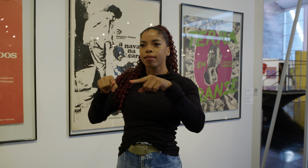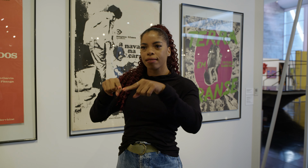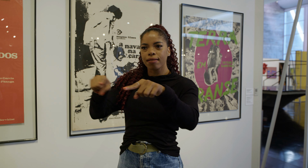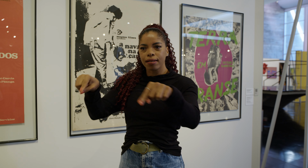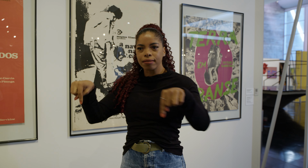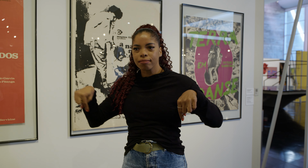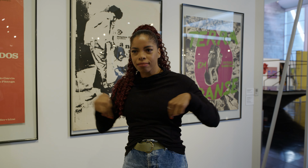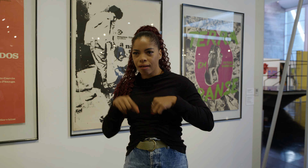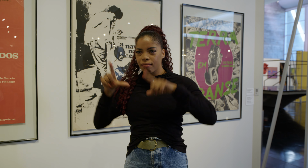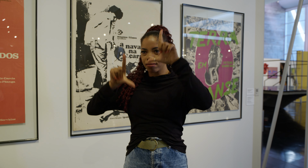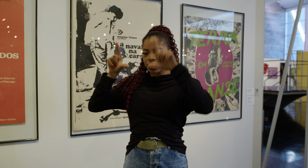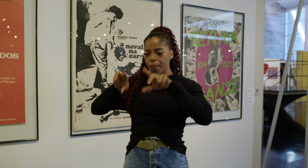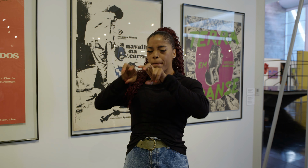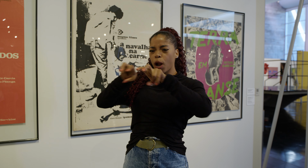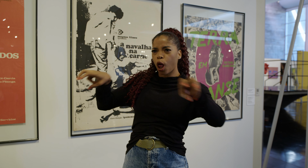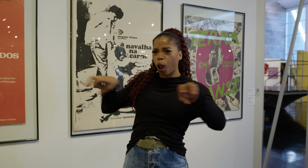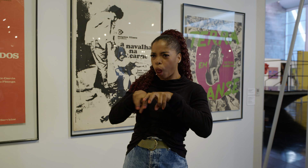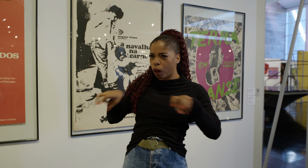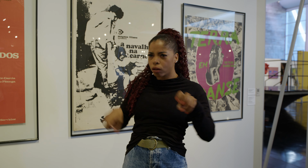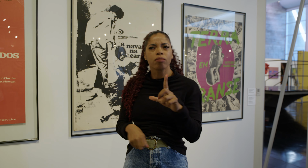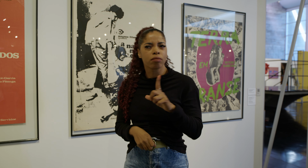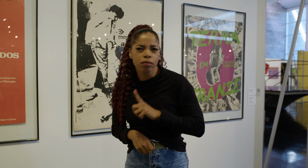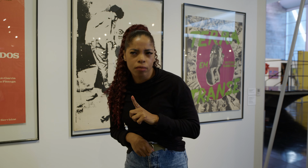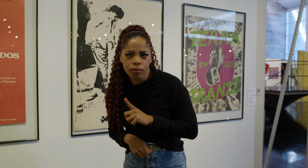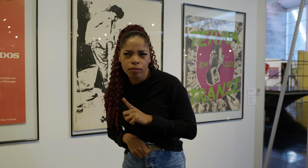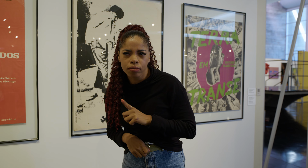E tem também a sala de exibição, né?